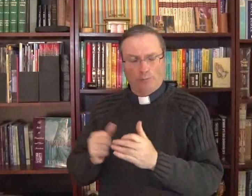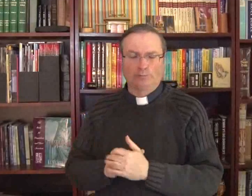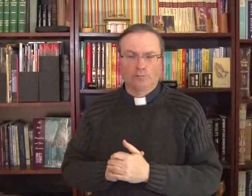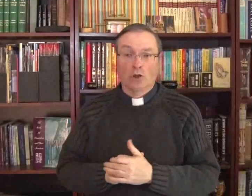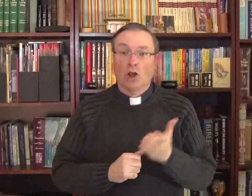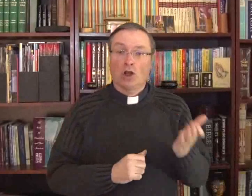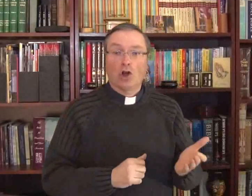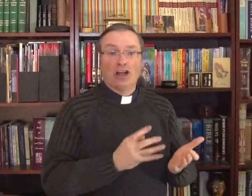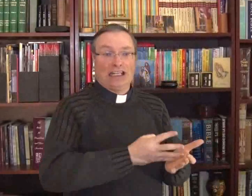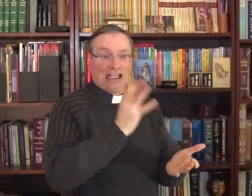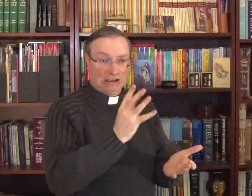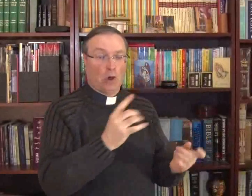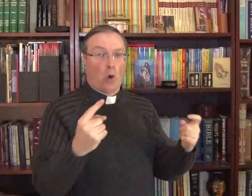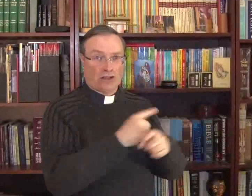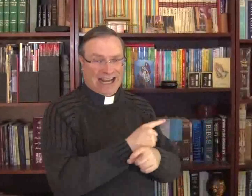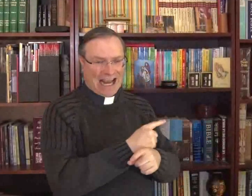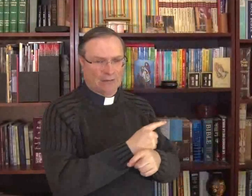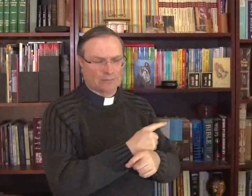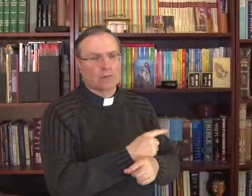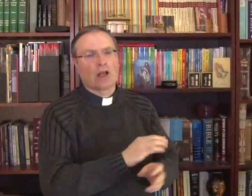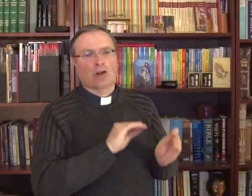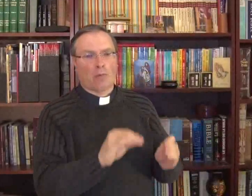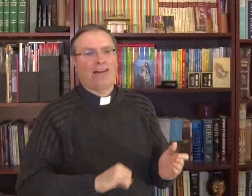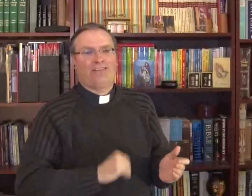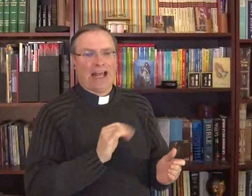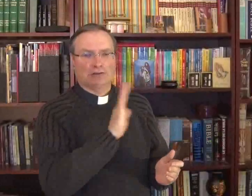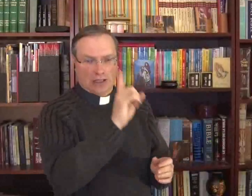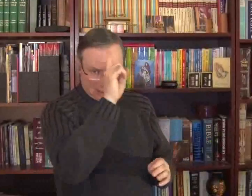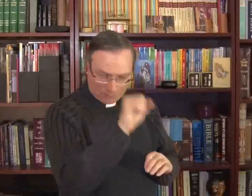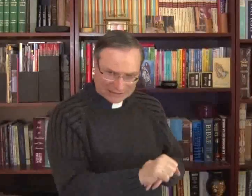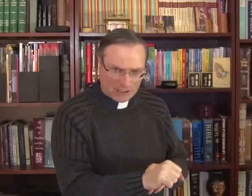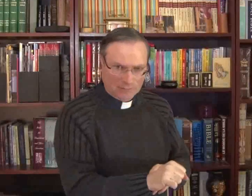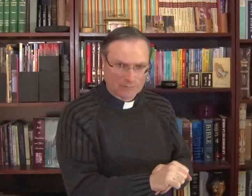Que le riche, au contraire, se montre fier de son abaissement,